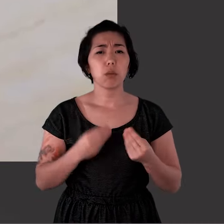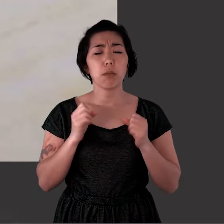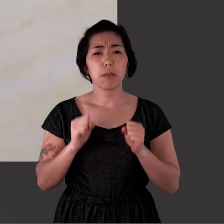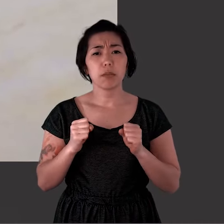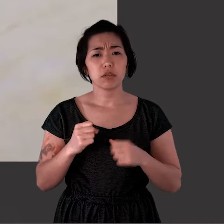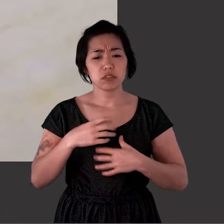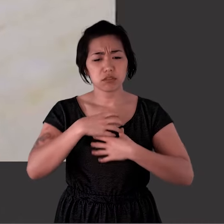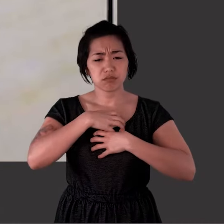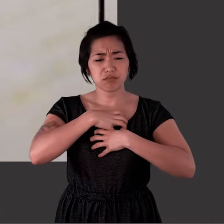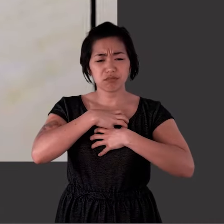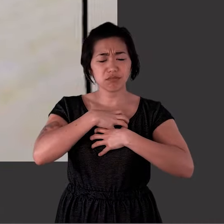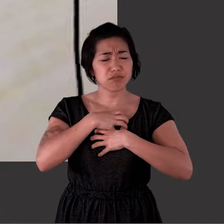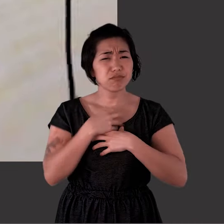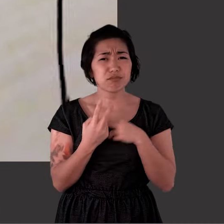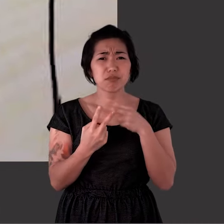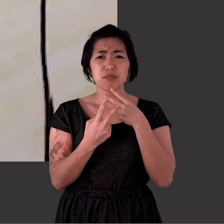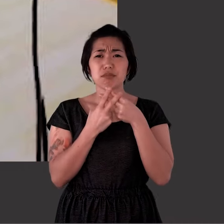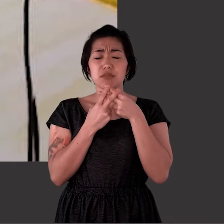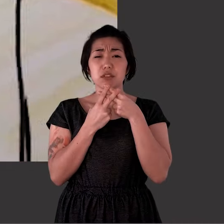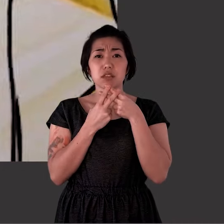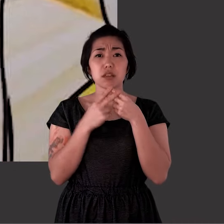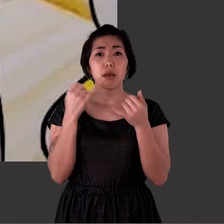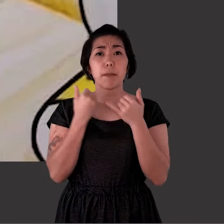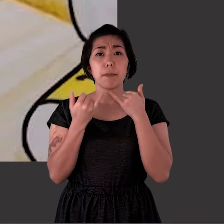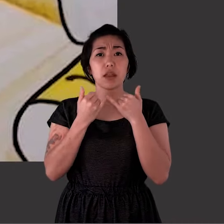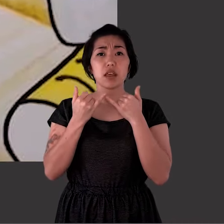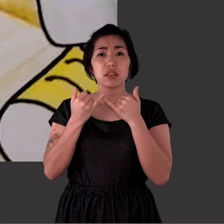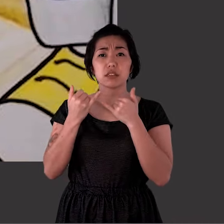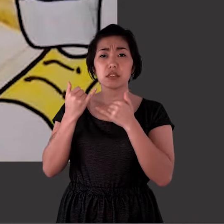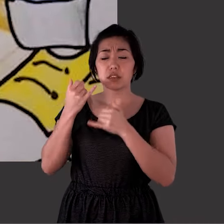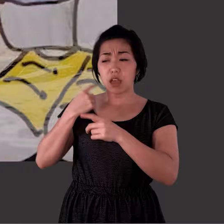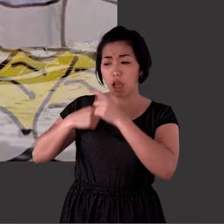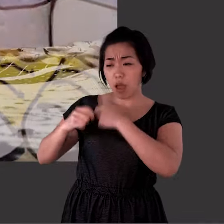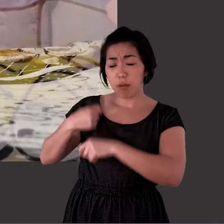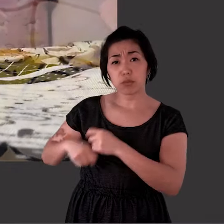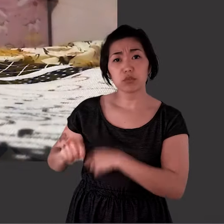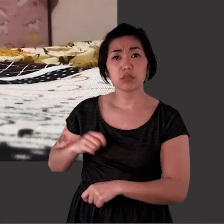Como poderia se sentir tão presa, igual a Rapunzel na torre,